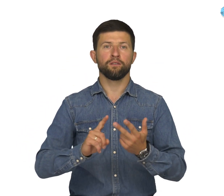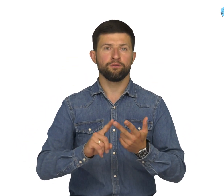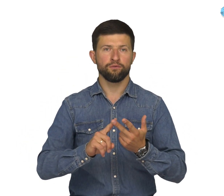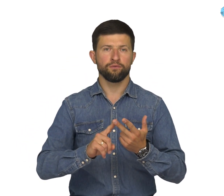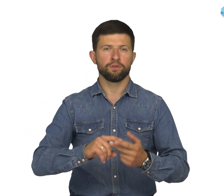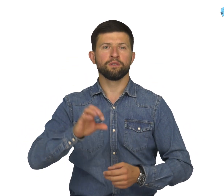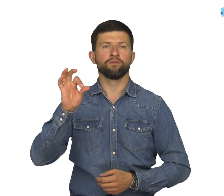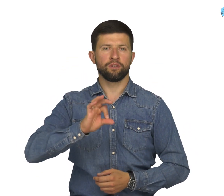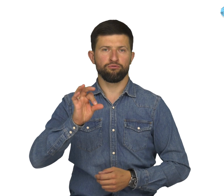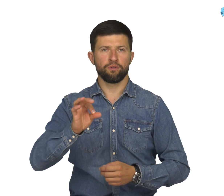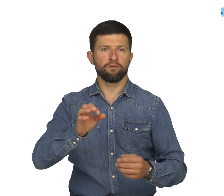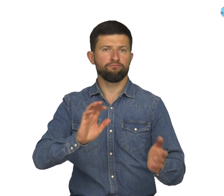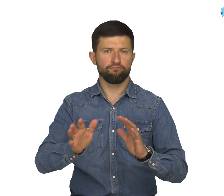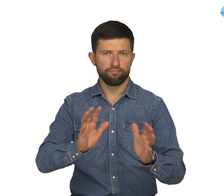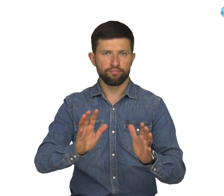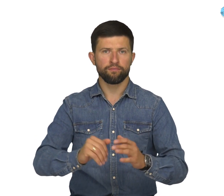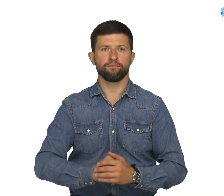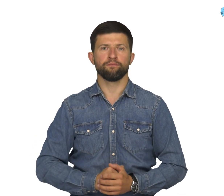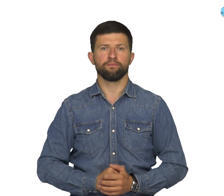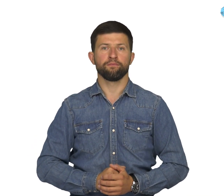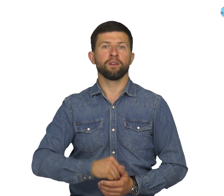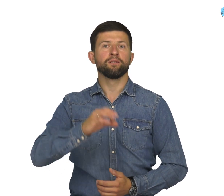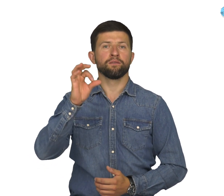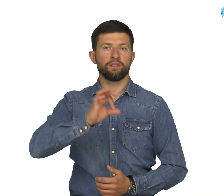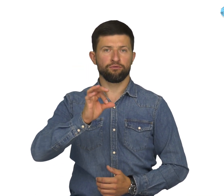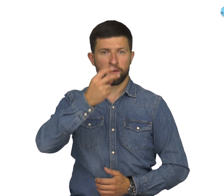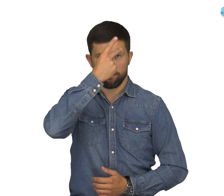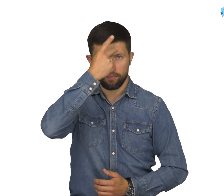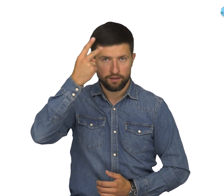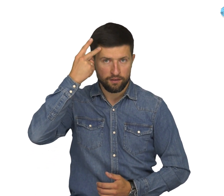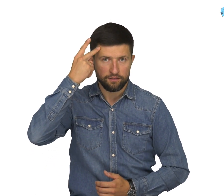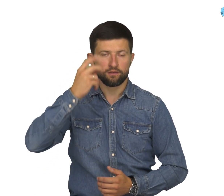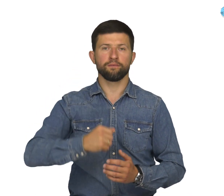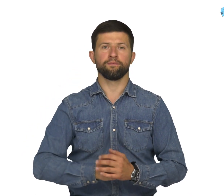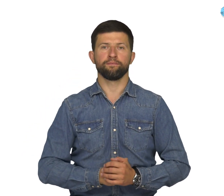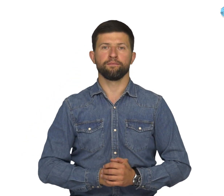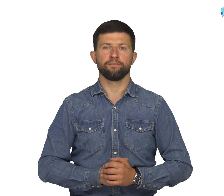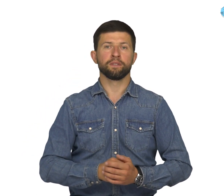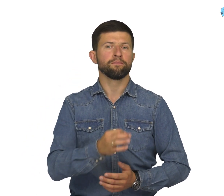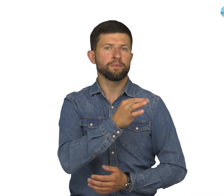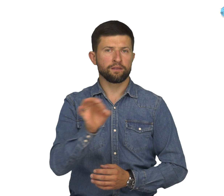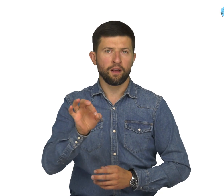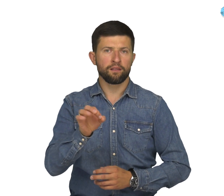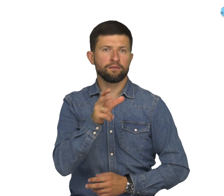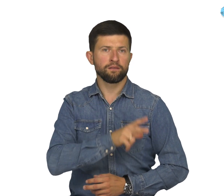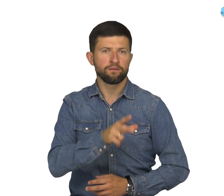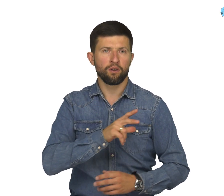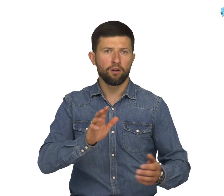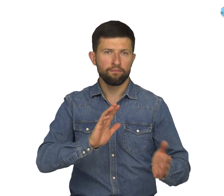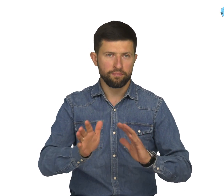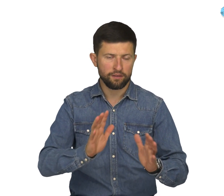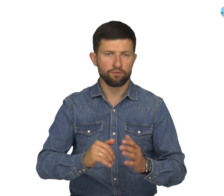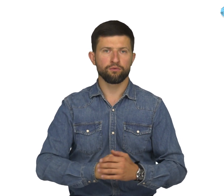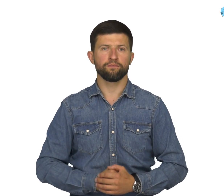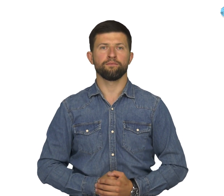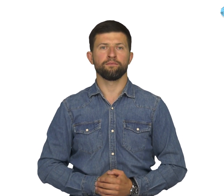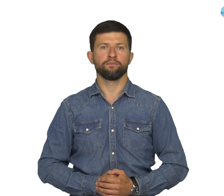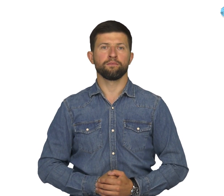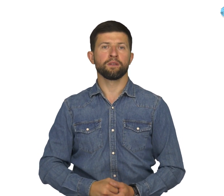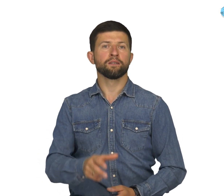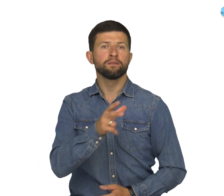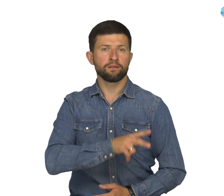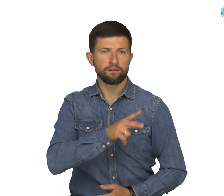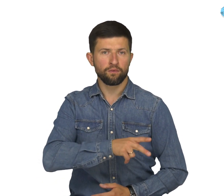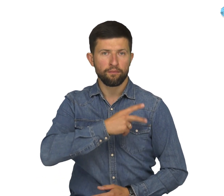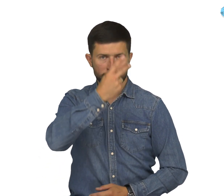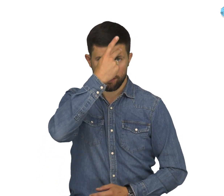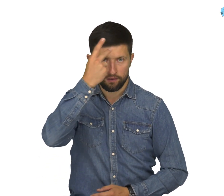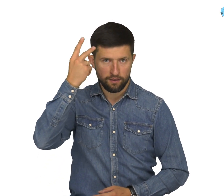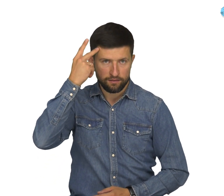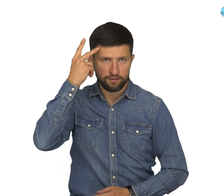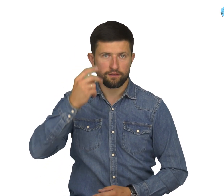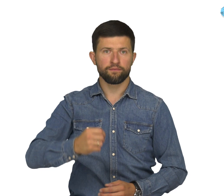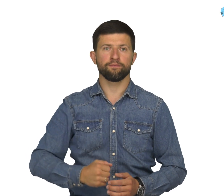Trzy – świadczenia opiekuńcze: świadczenie pielęgnacyjne, specjalny zasiłek opiekuńczy, zasiłek pielęgnacyjny.